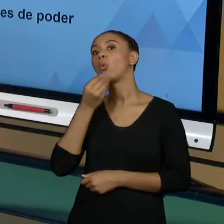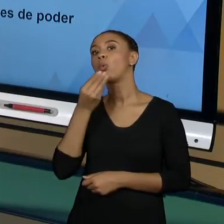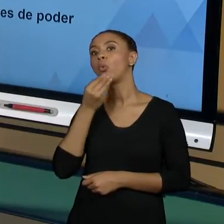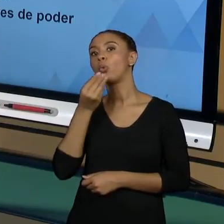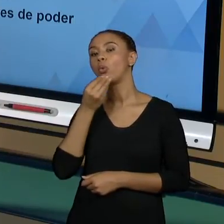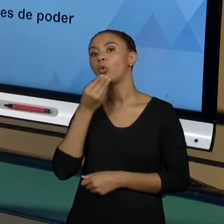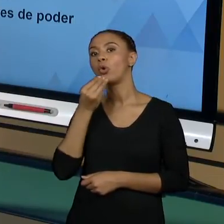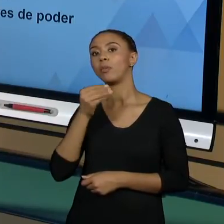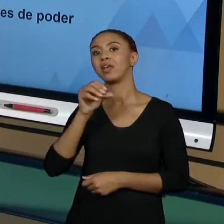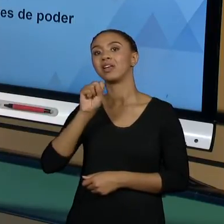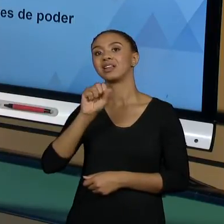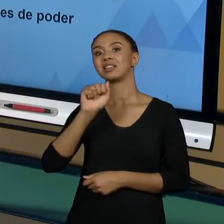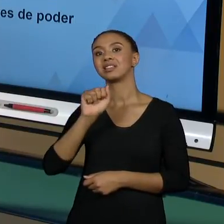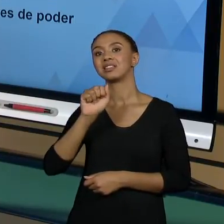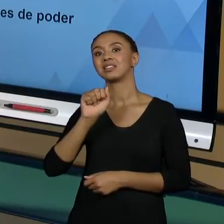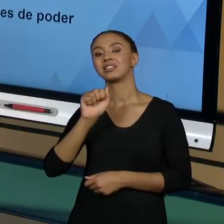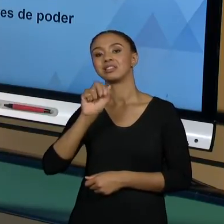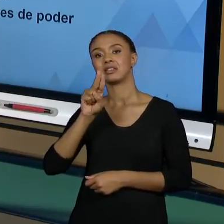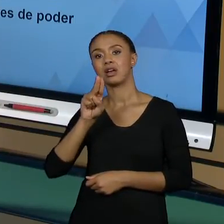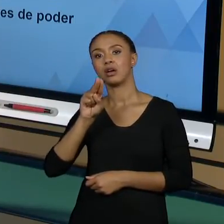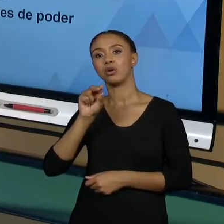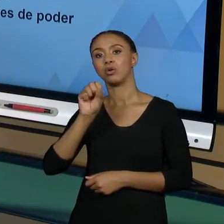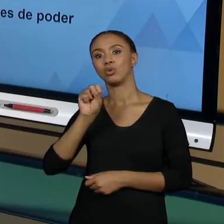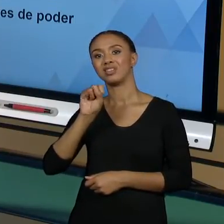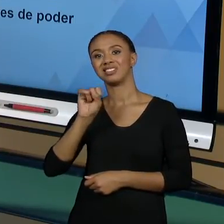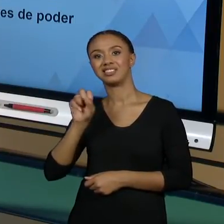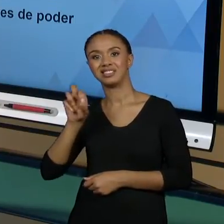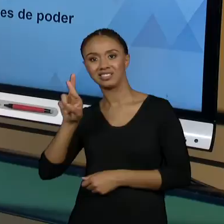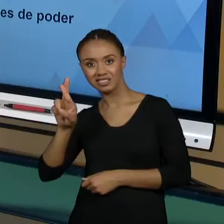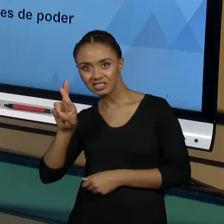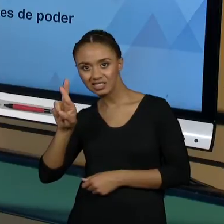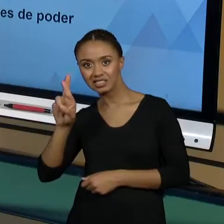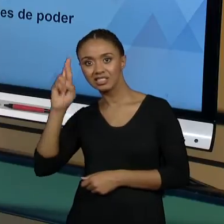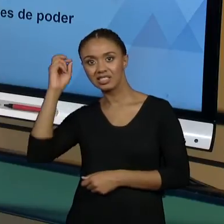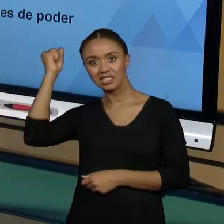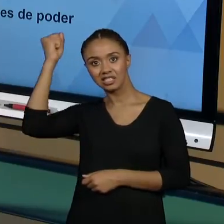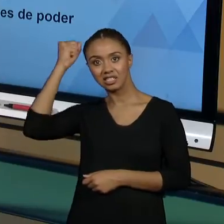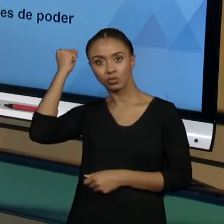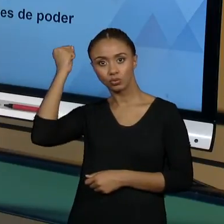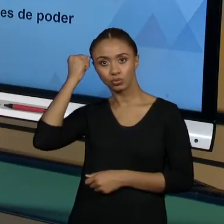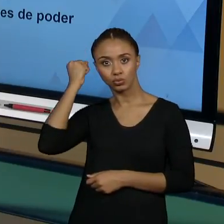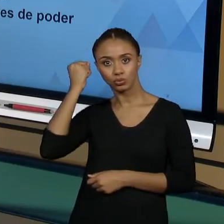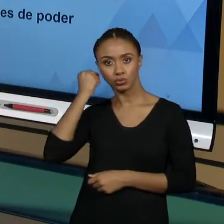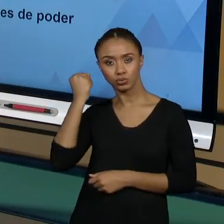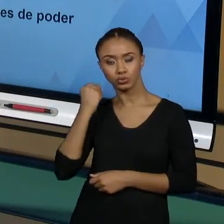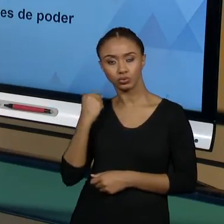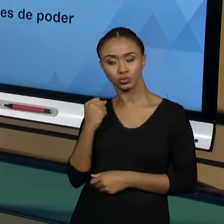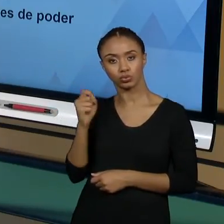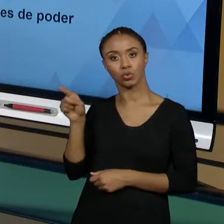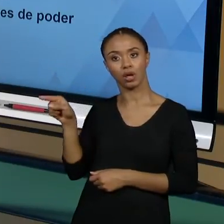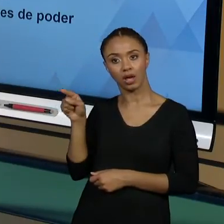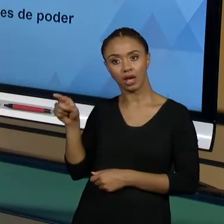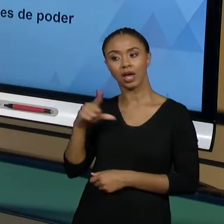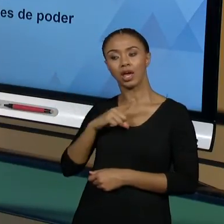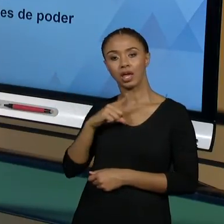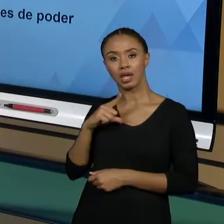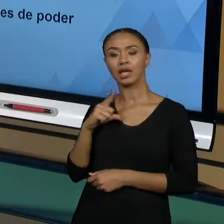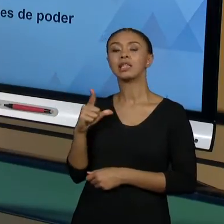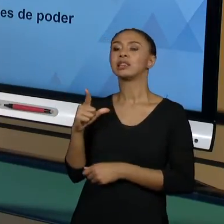SIGNOS SÃO UMA COMPOSIÇÃO DE SIGNIFICADO E SIGNIFICANTE, SÓ QUE OS PÓS-ESTRUTURALISTAS -